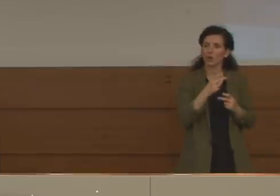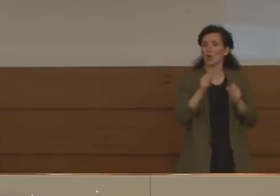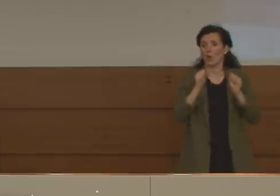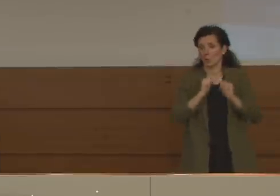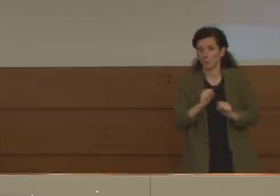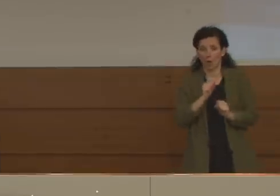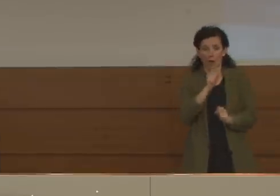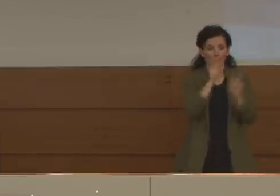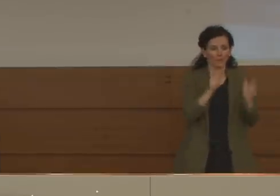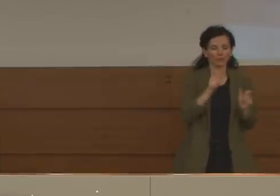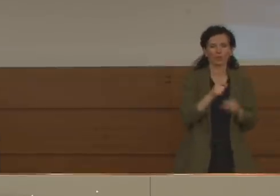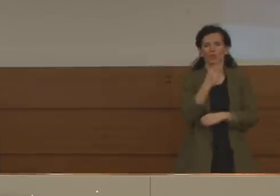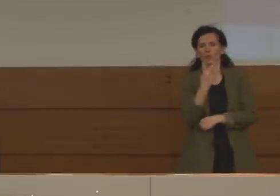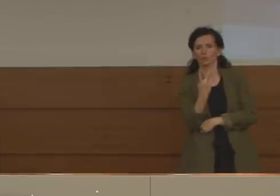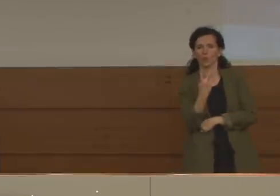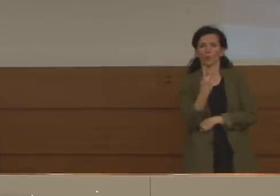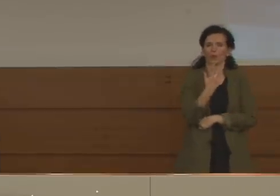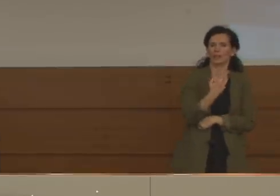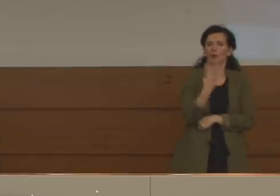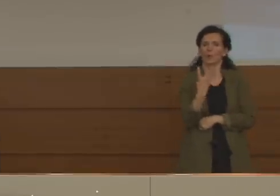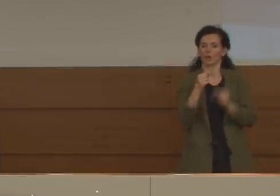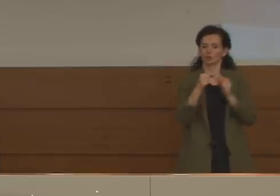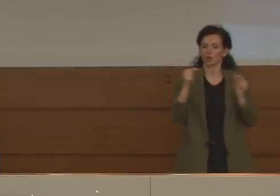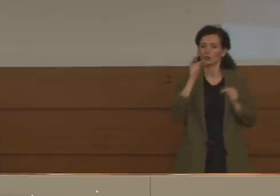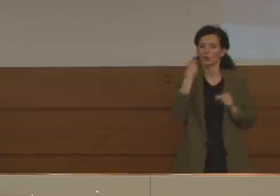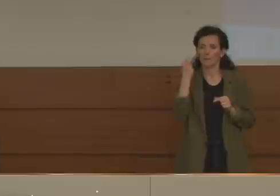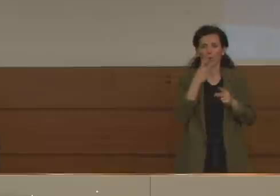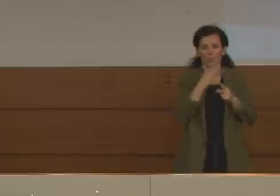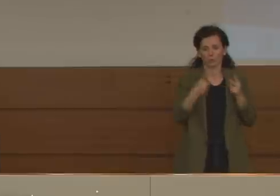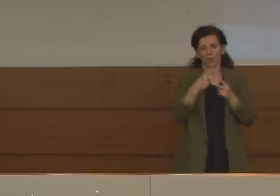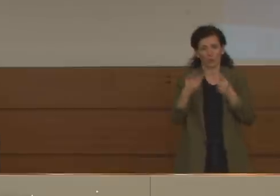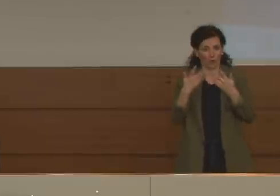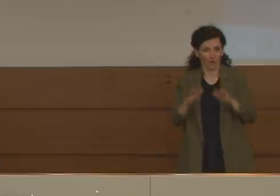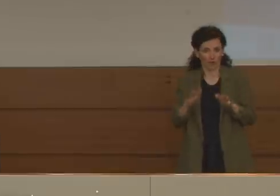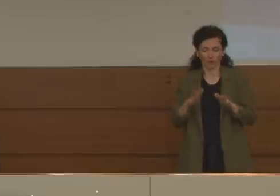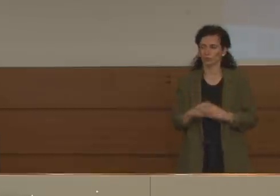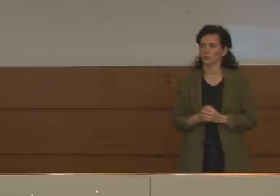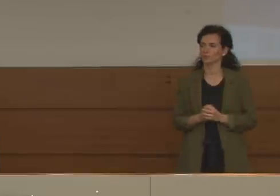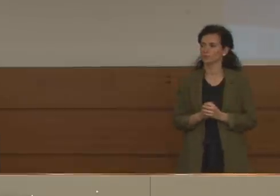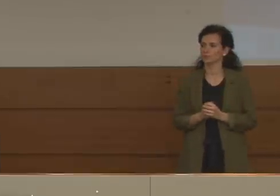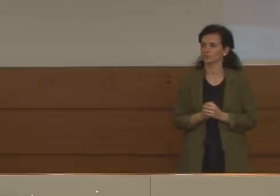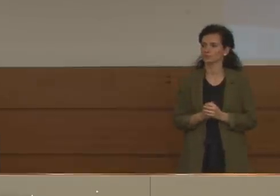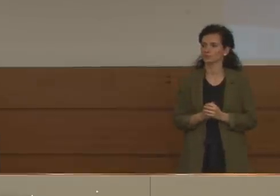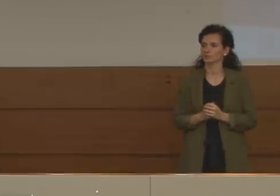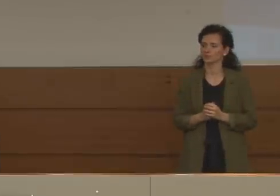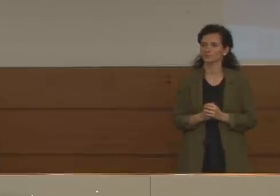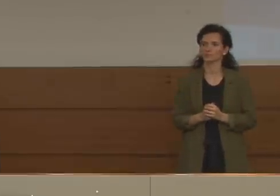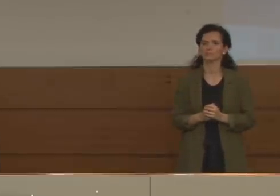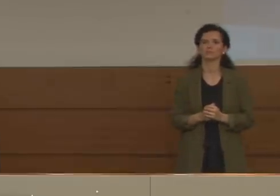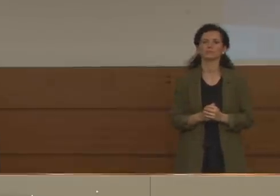tre, anche quattro tamponi. Provo a dare una risposta io.